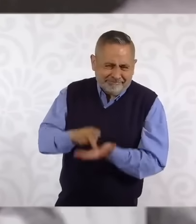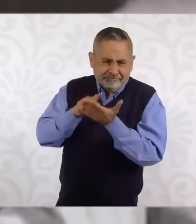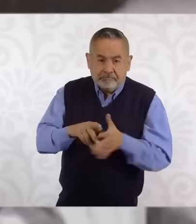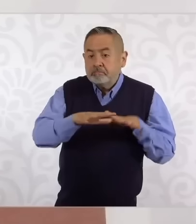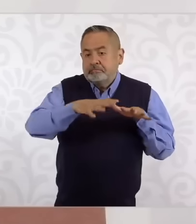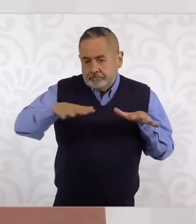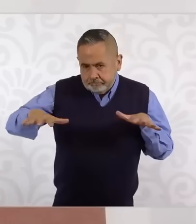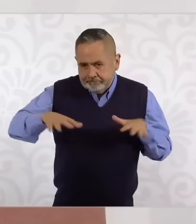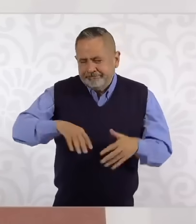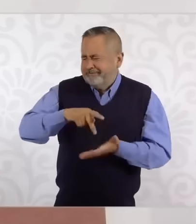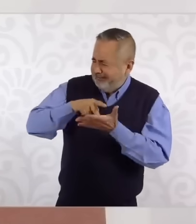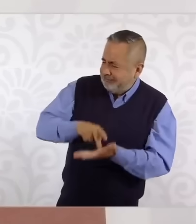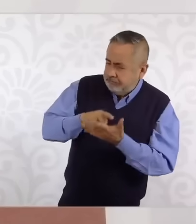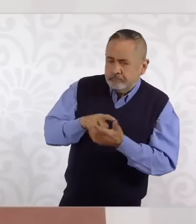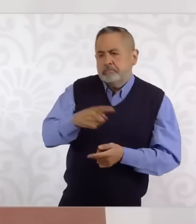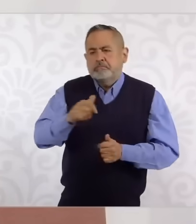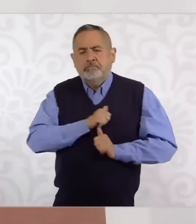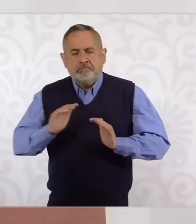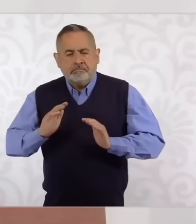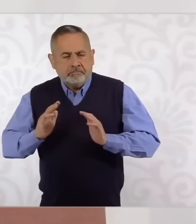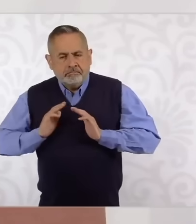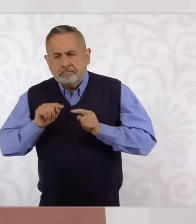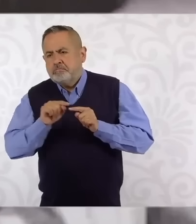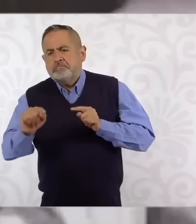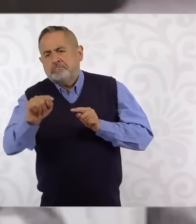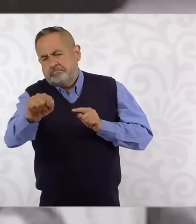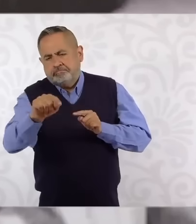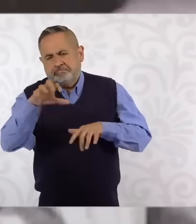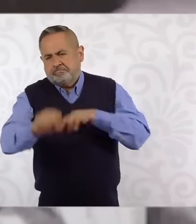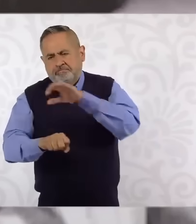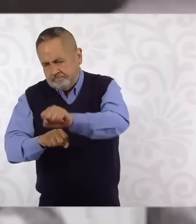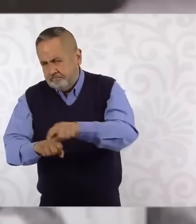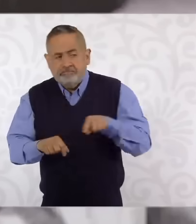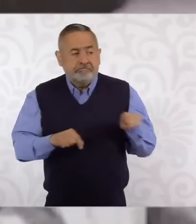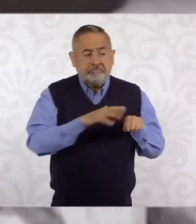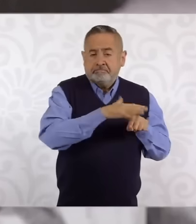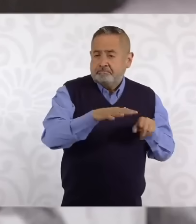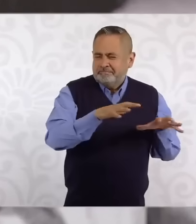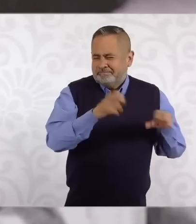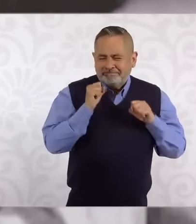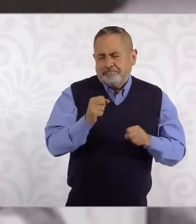obviamente hay de defensa ha habido muchísimos en eh por tierra van 345 toneladas, pero estos